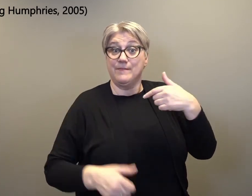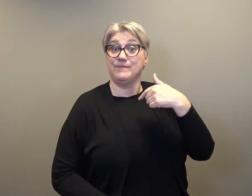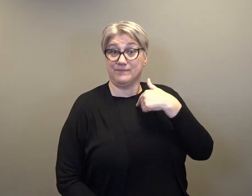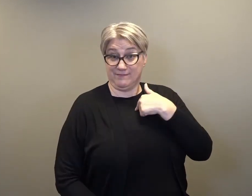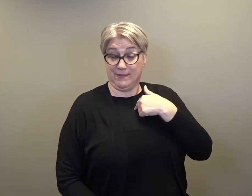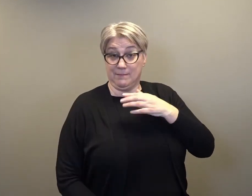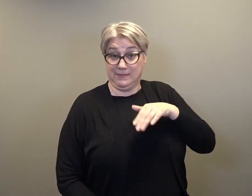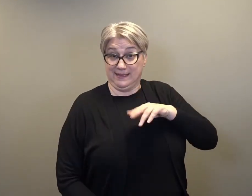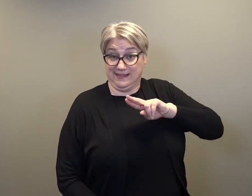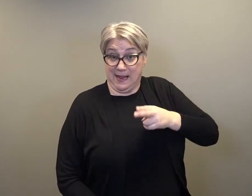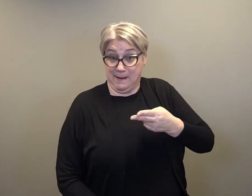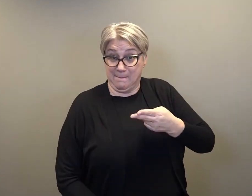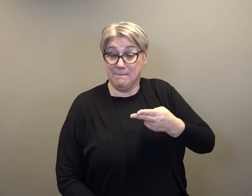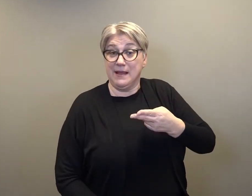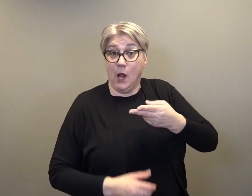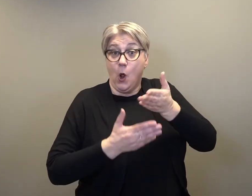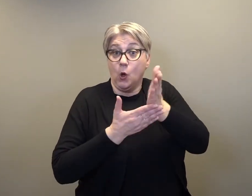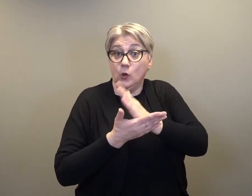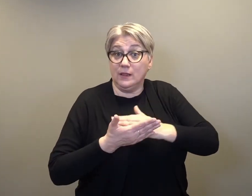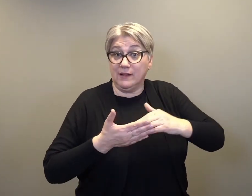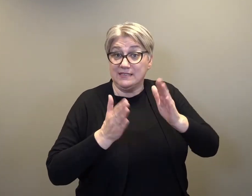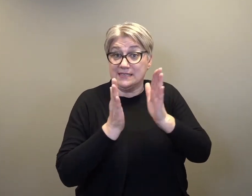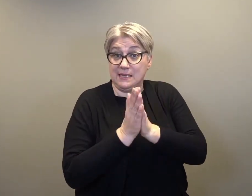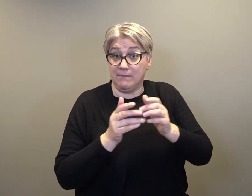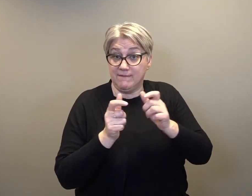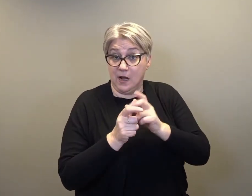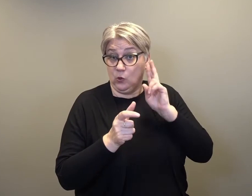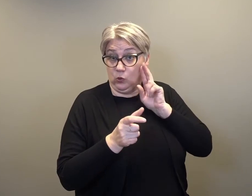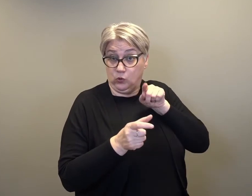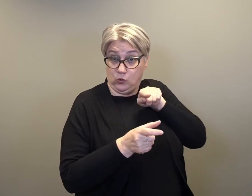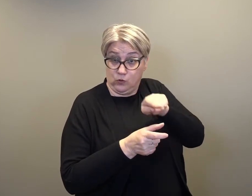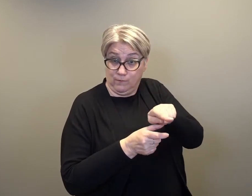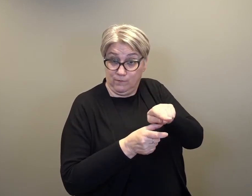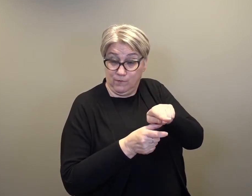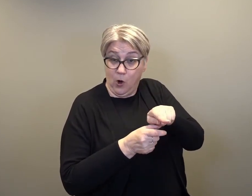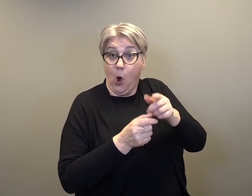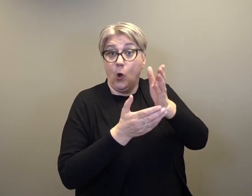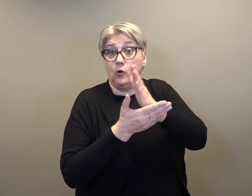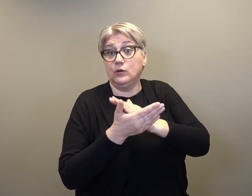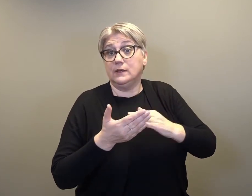Ég er sem dæmi hluti af samfélagi döff og hluti